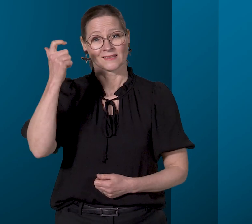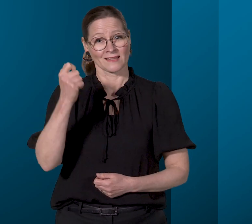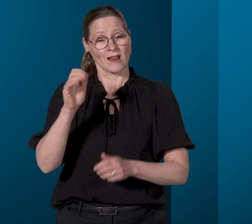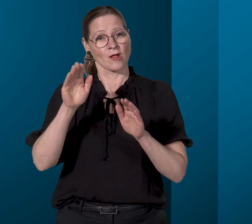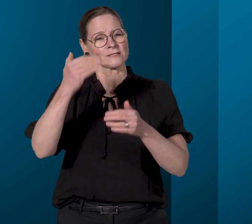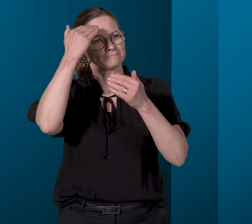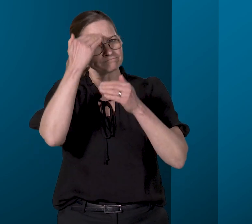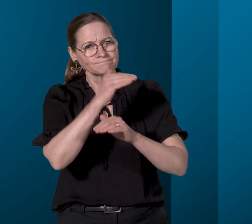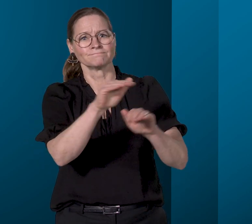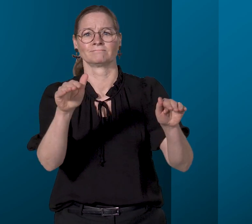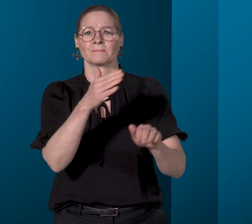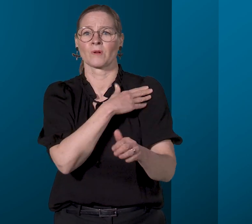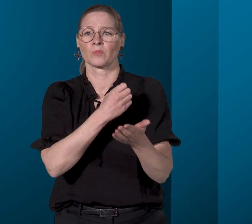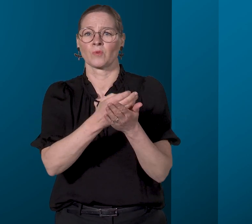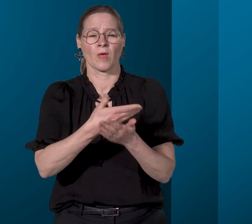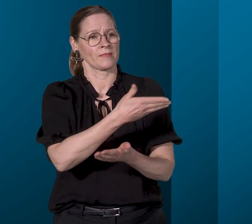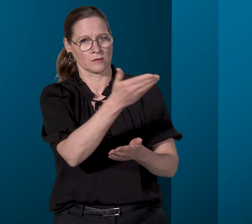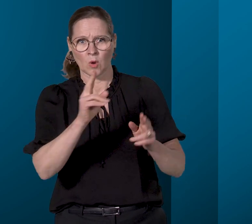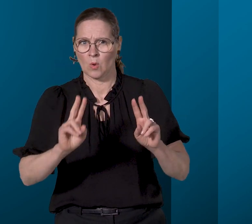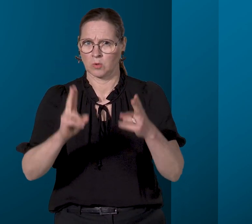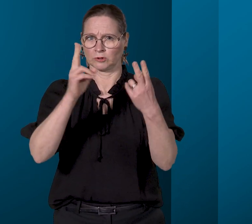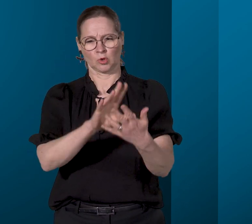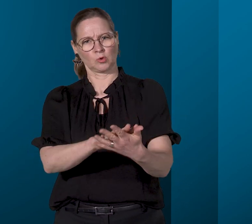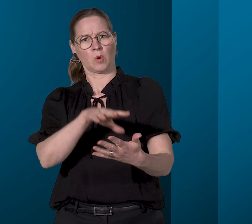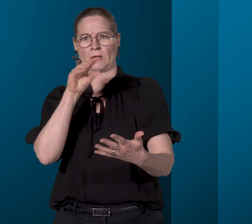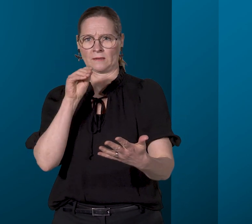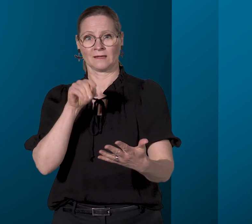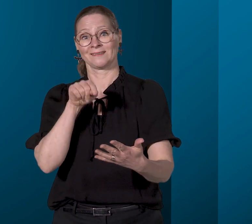Kela on informoinut palveluntuottajia uudesta tulkinnastaan, -